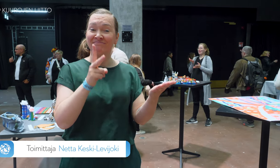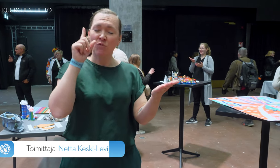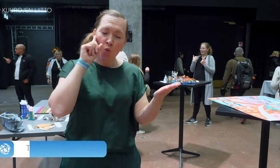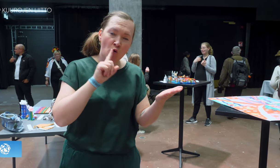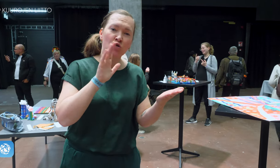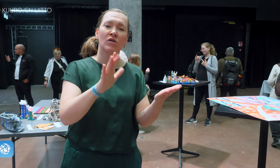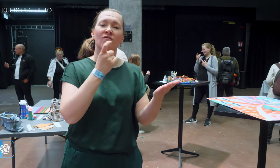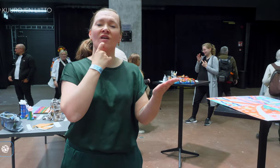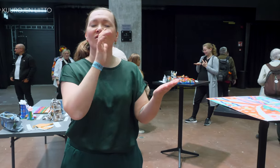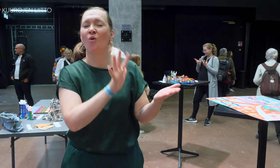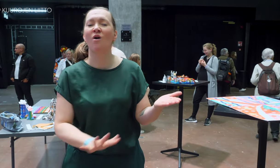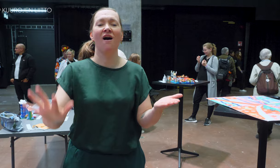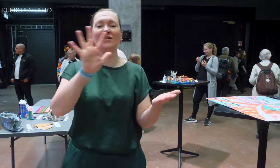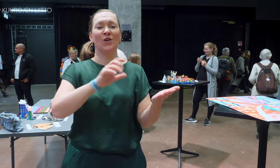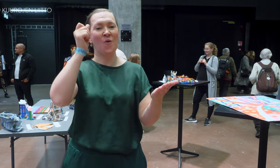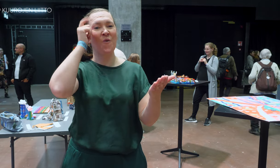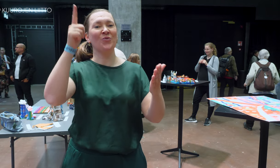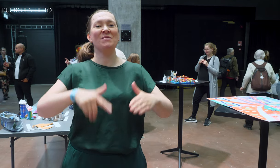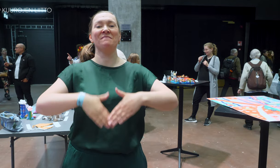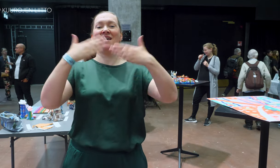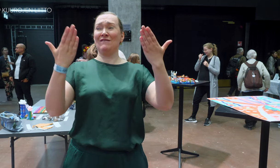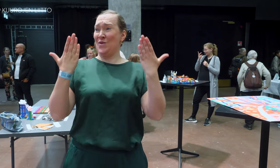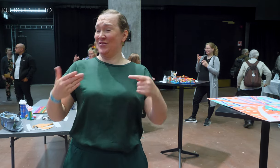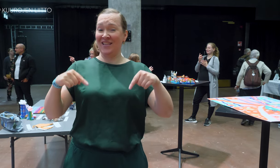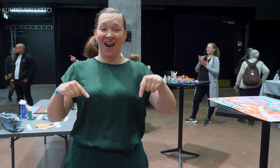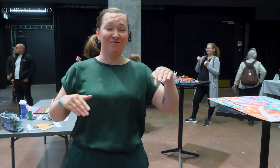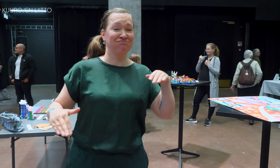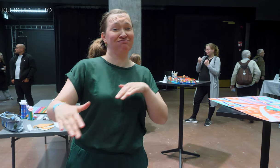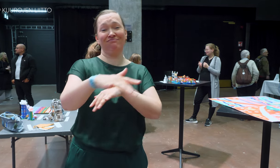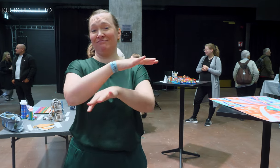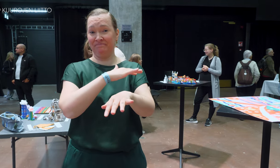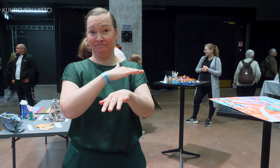valtakunnalliset kuurojen kulttuuripäivät, ovat parhaillaan käynnissä.